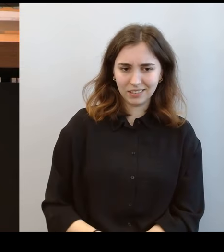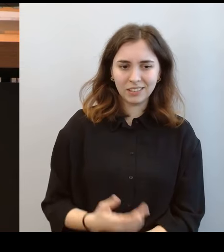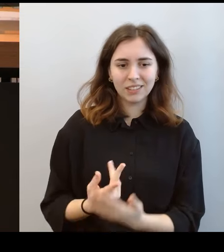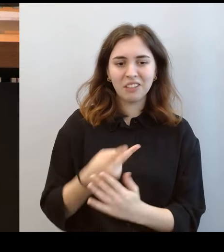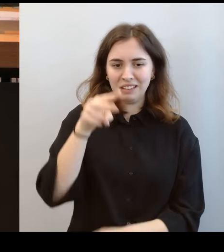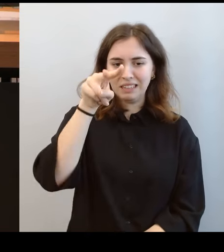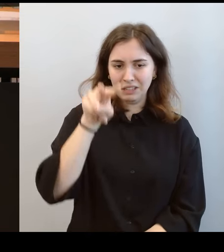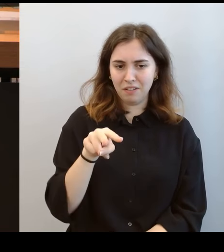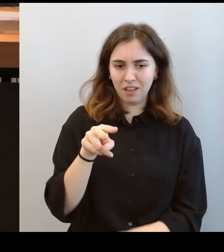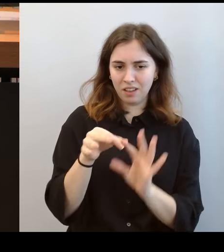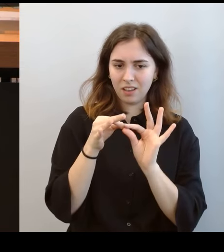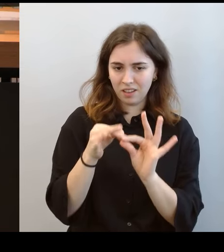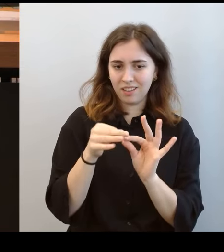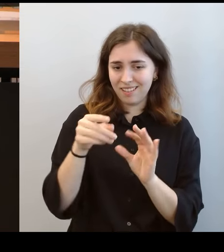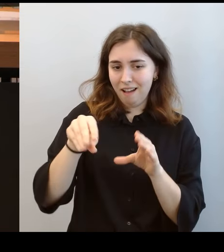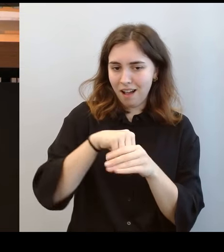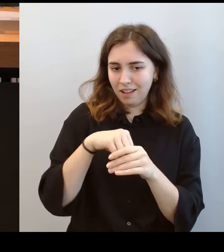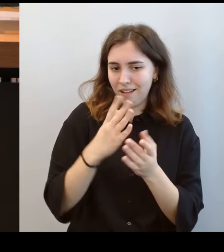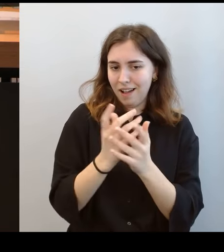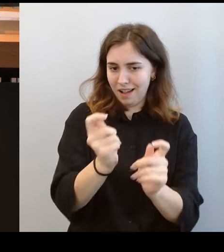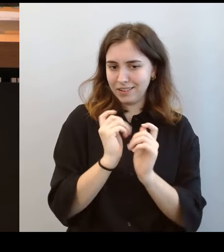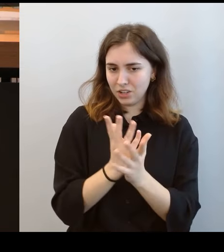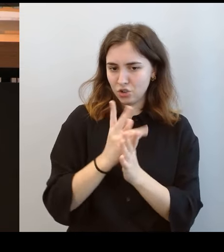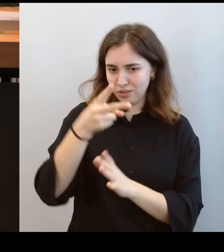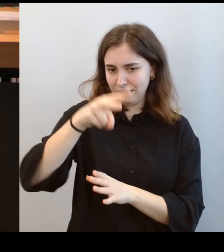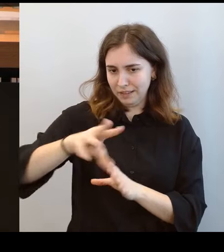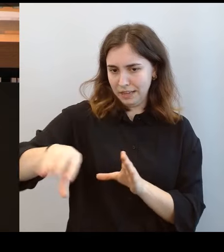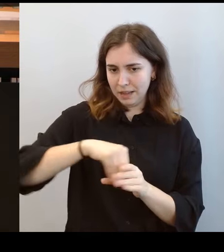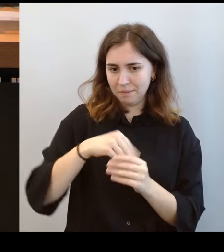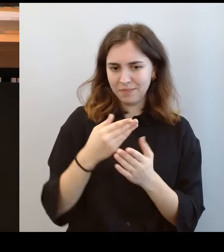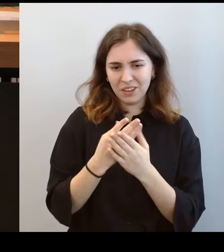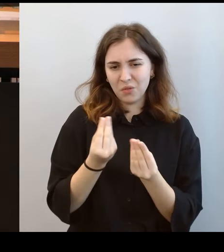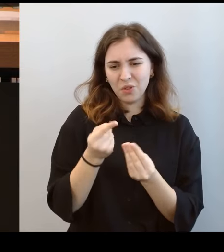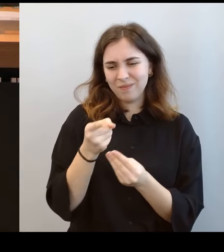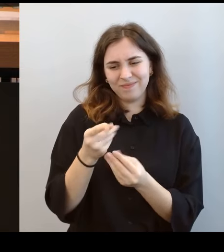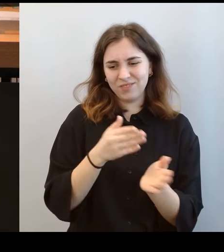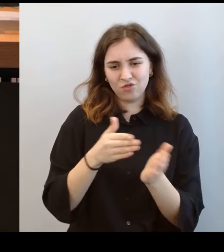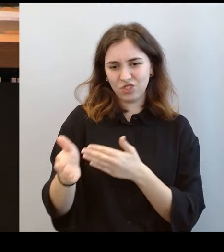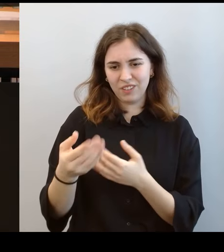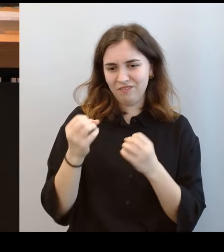Ist meines Erachtens nach ein falscher Ansatz. Es gibt zwei formale Gründe, den Antrag abzulehnen.